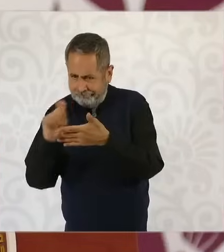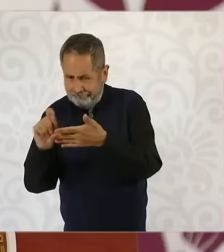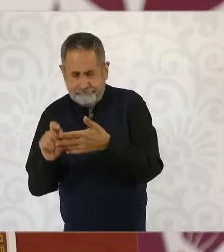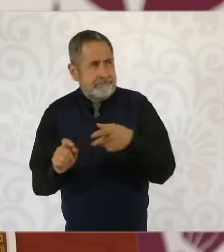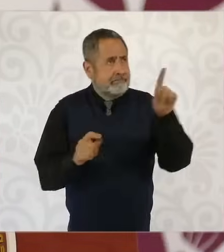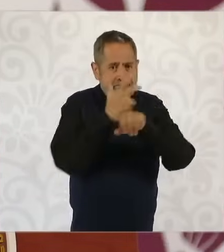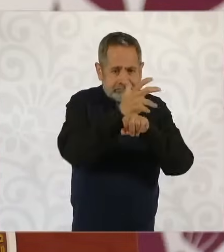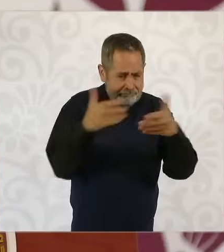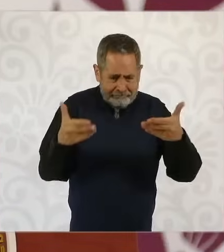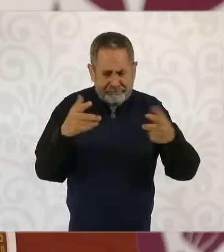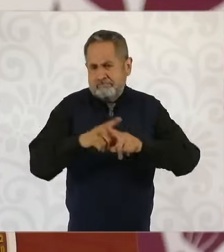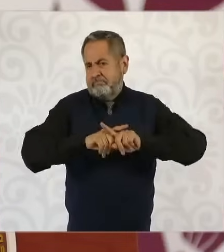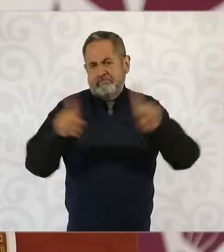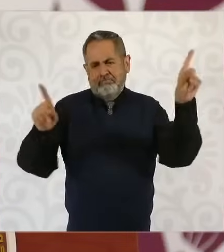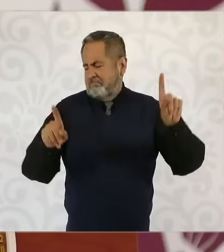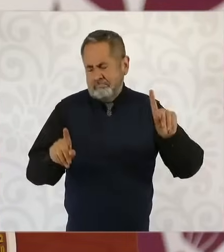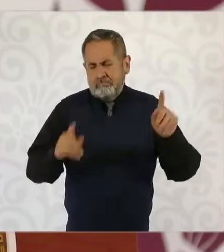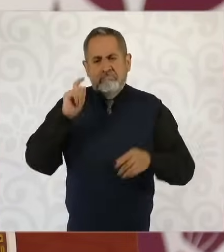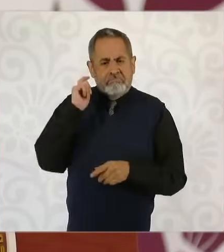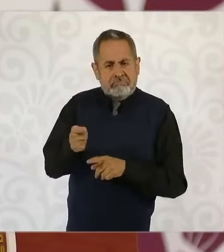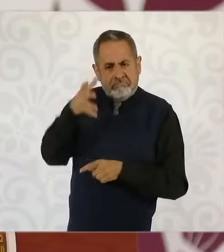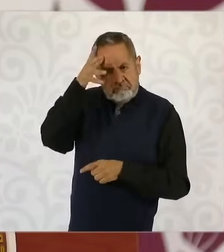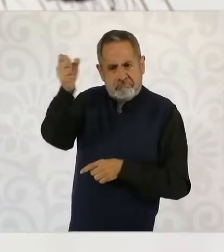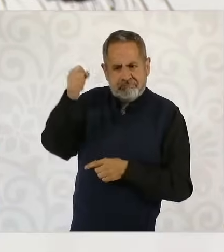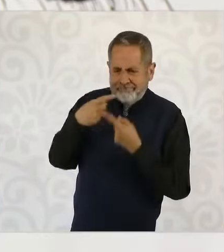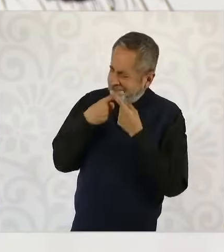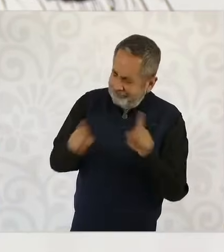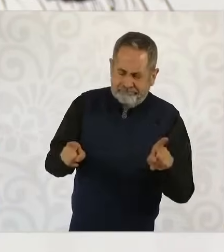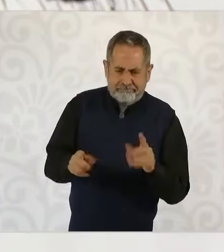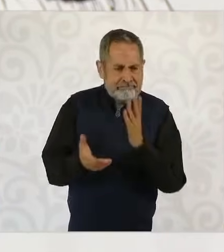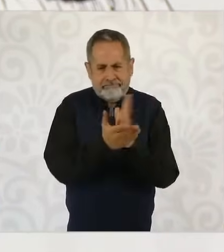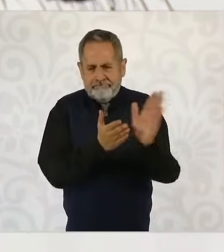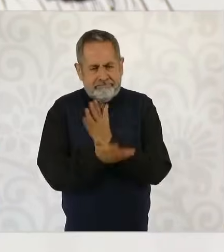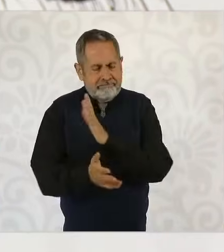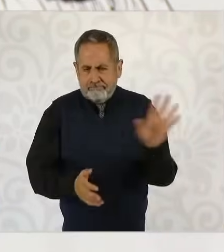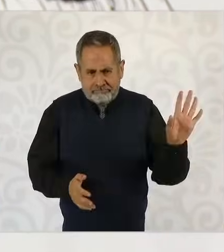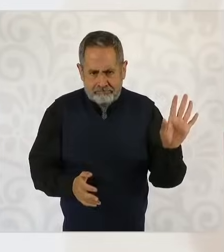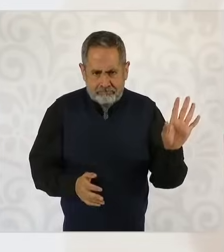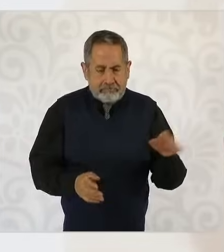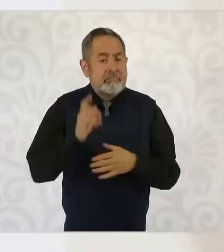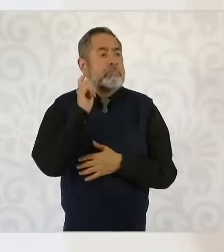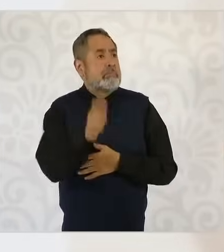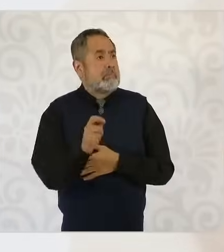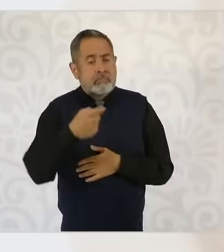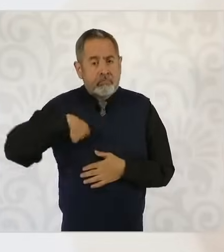ellos le pusieron a la delincuencia organizada eso no quiere decir que nosotros no hagamos nuestro